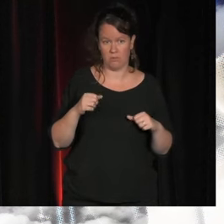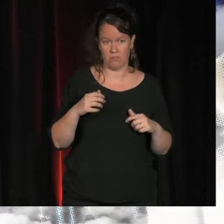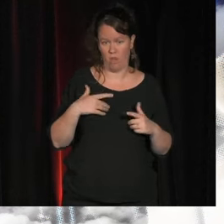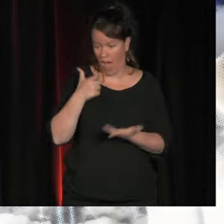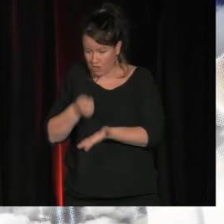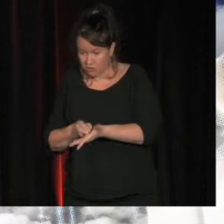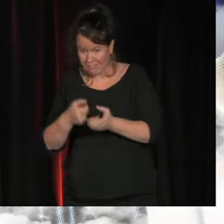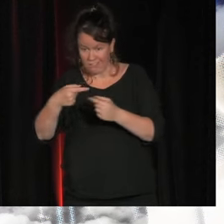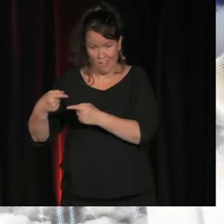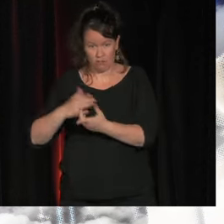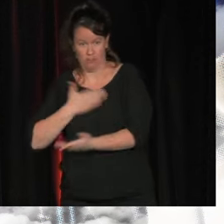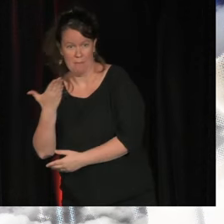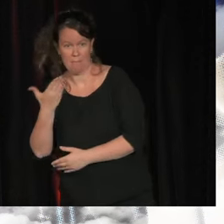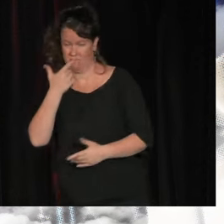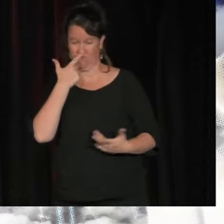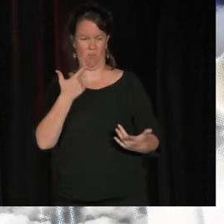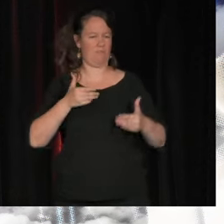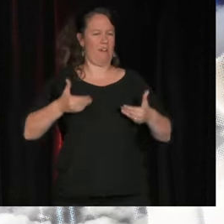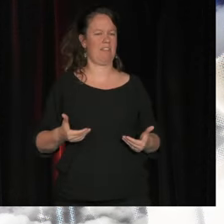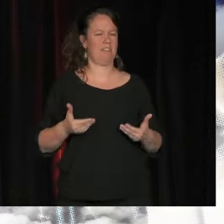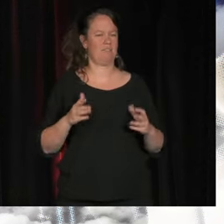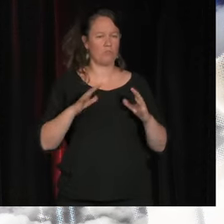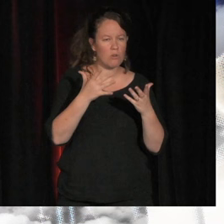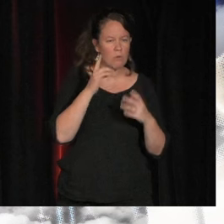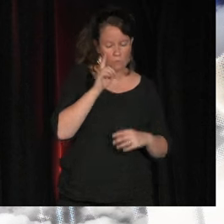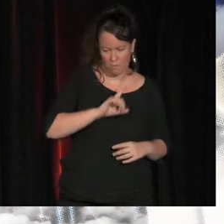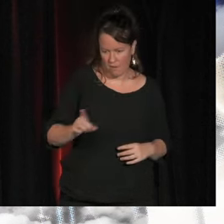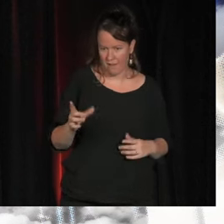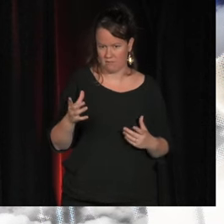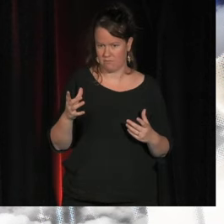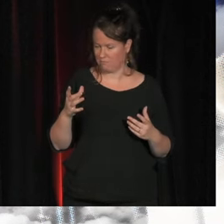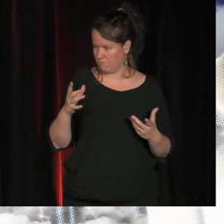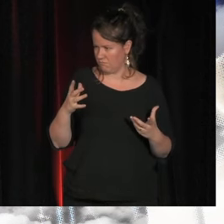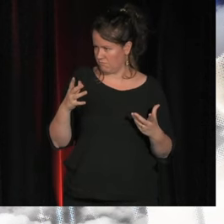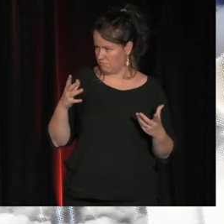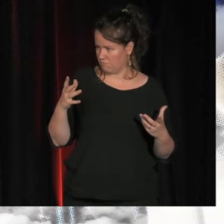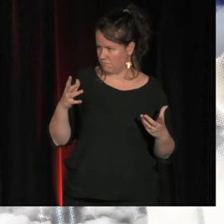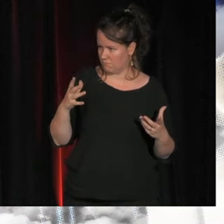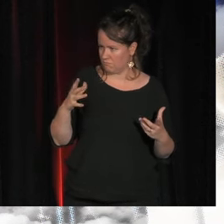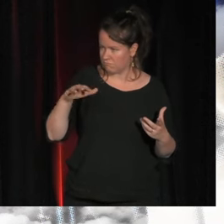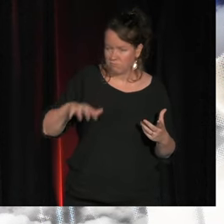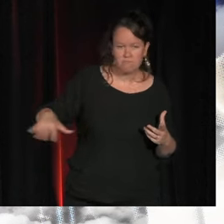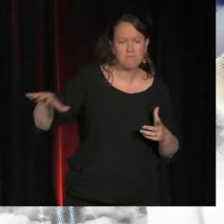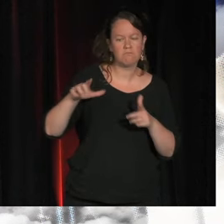porte-monnaie et en fait forcer en quelque sorte les entreprises